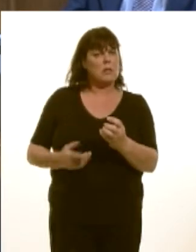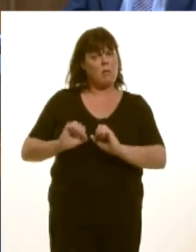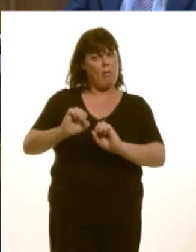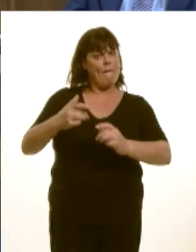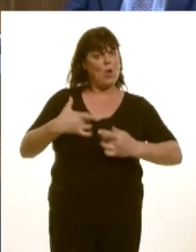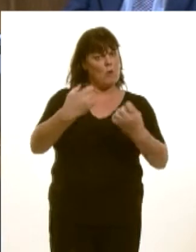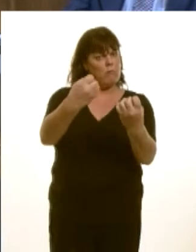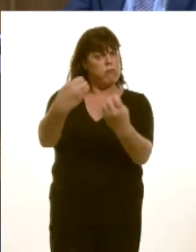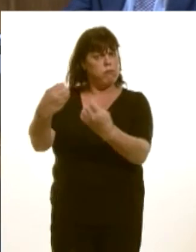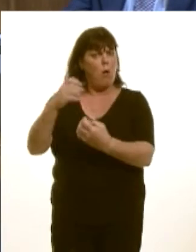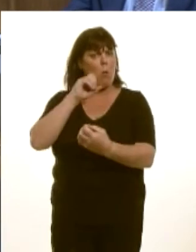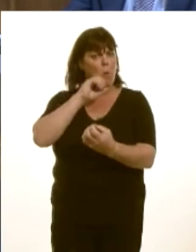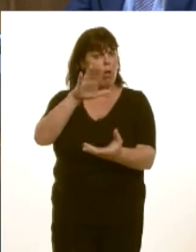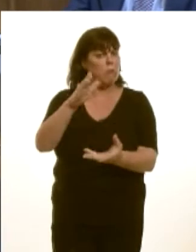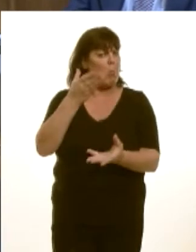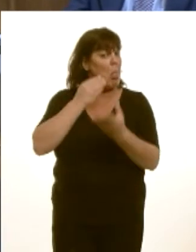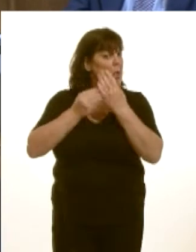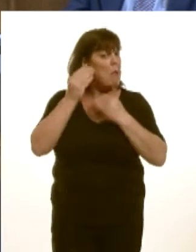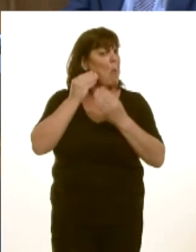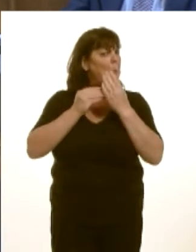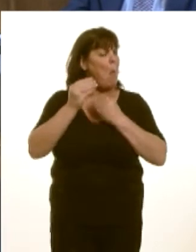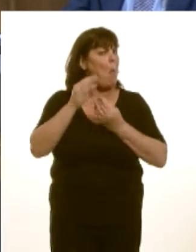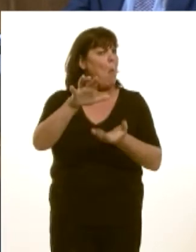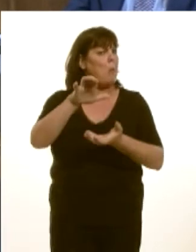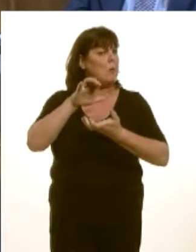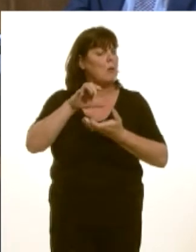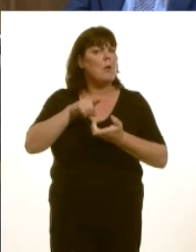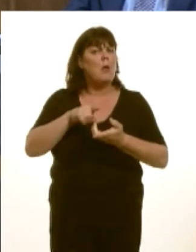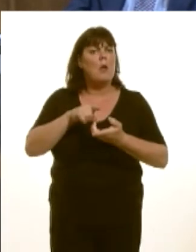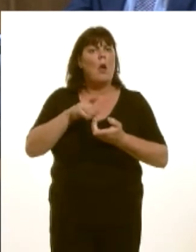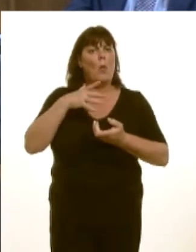rhai sy’n cael cefnogaeth gref ac eang drwy Gymru yn gyfan gwbl.